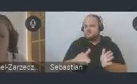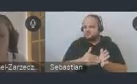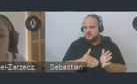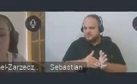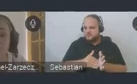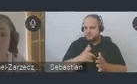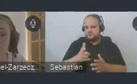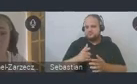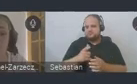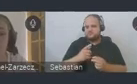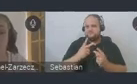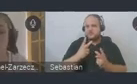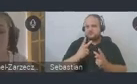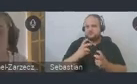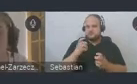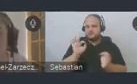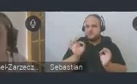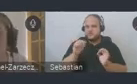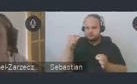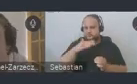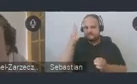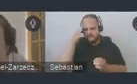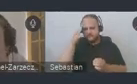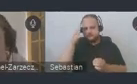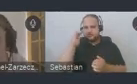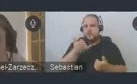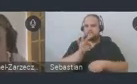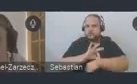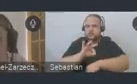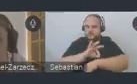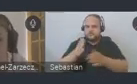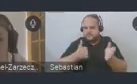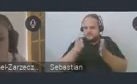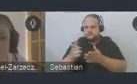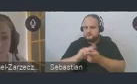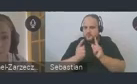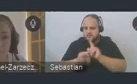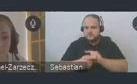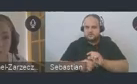To też jest dla nas ważna informacja, żeby wiedzieć, jak projektować kolejne spotkania.